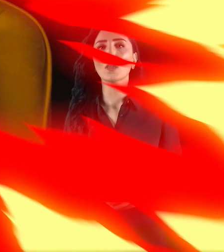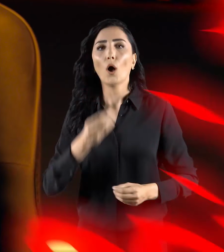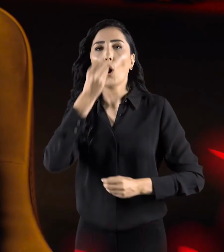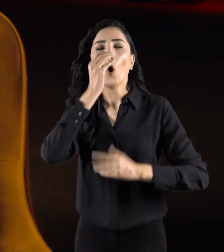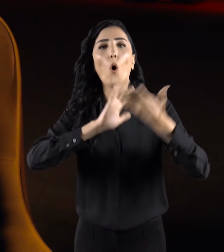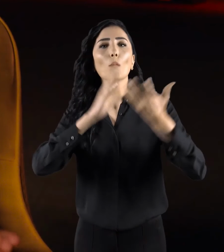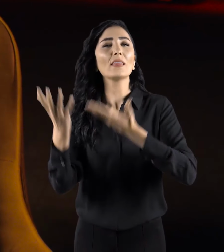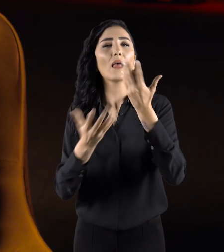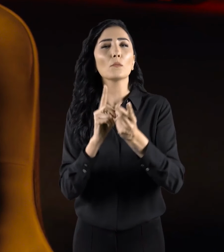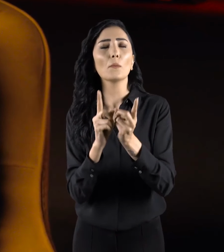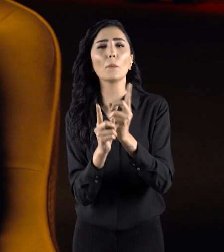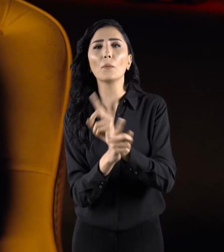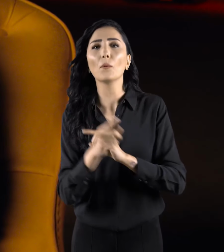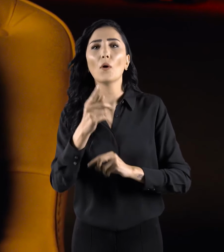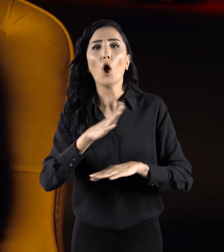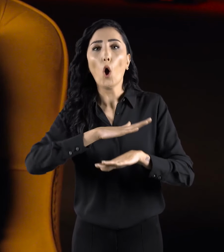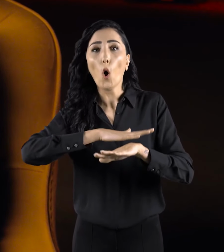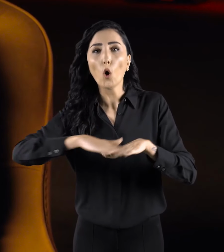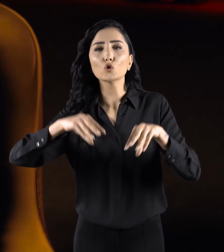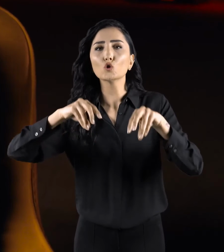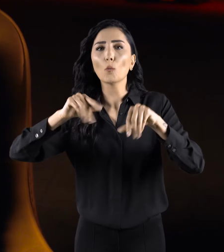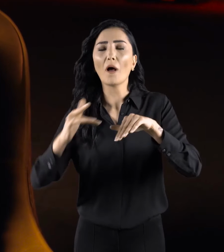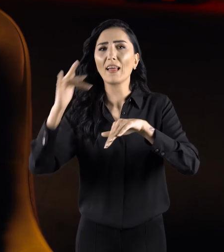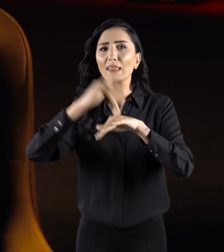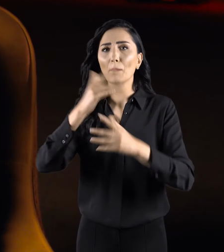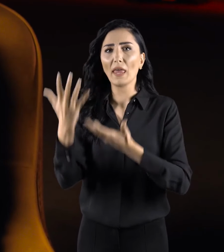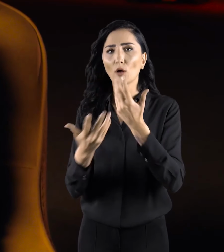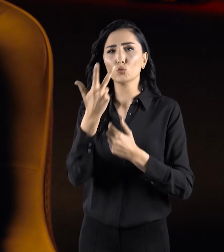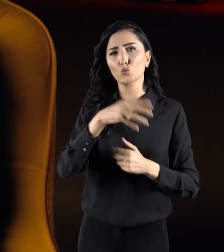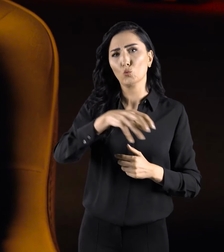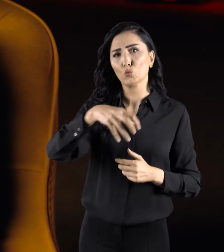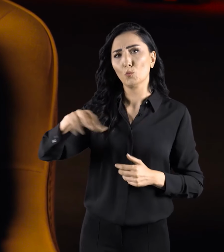Orman yangınları türü örtü toprak ve tepe yangınları olarak üçe ayrılıyor.